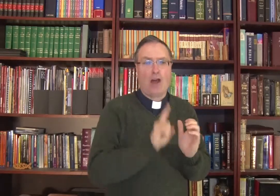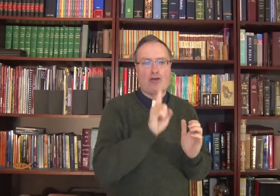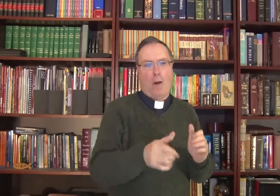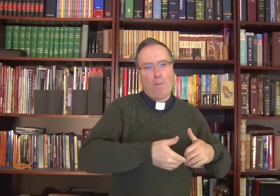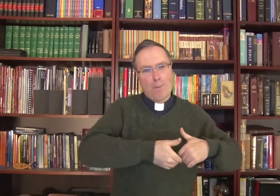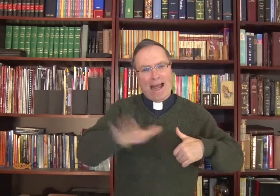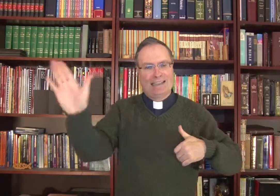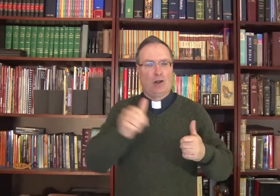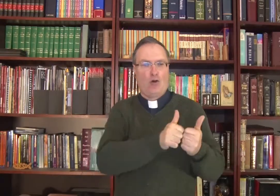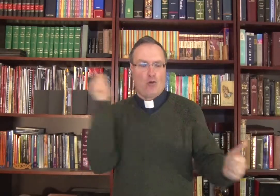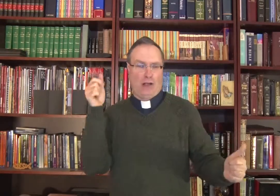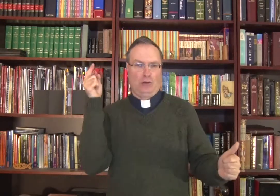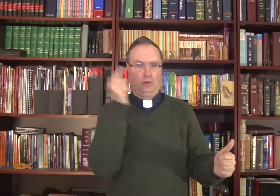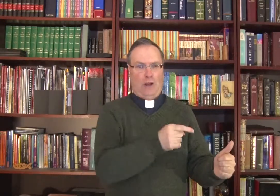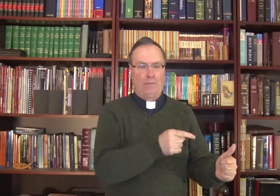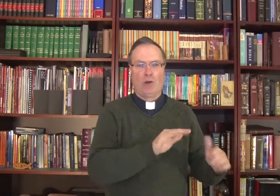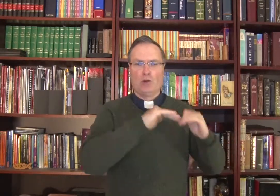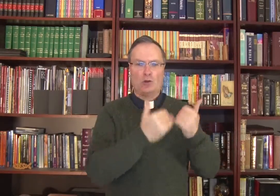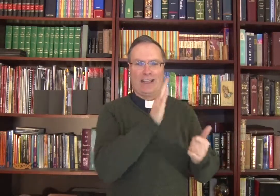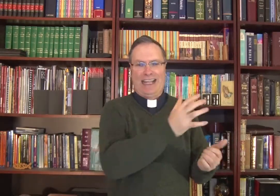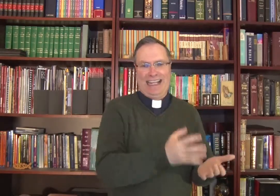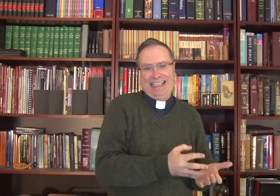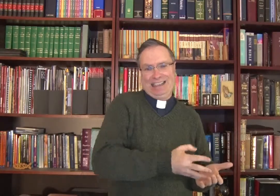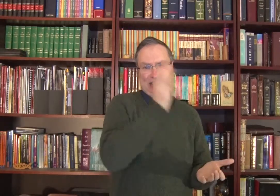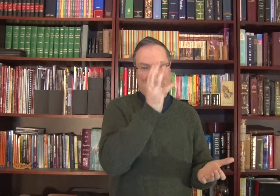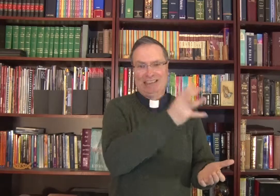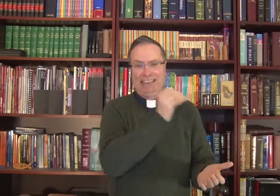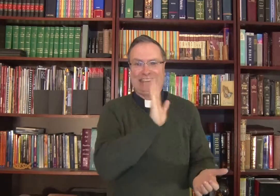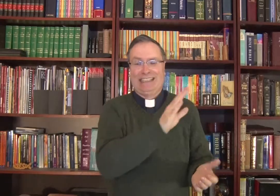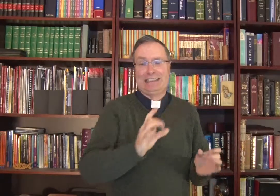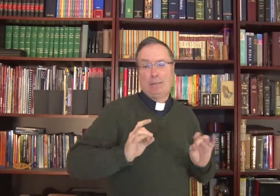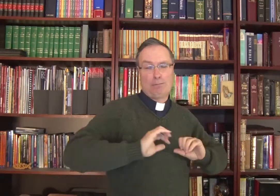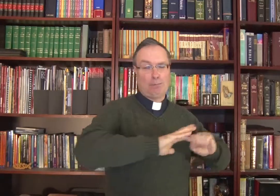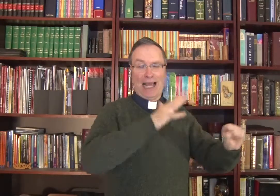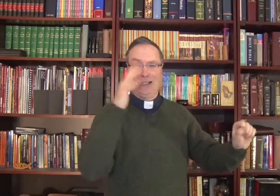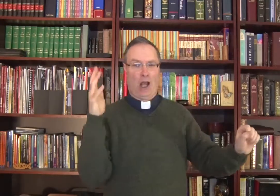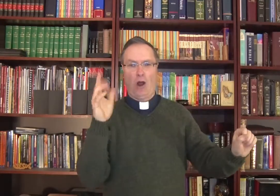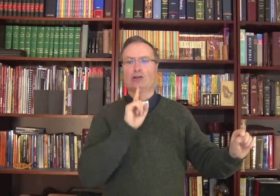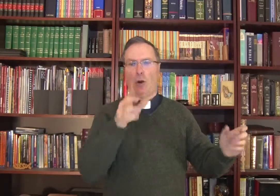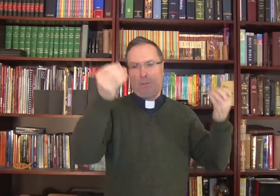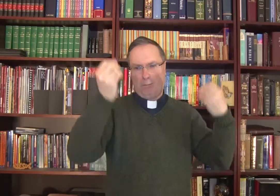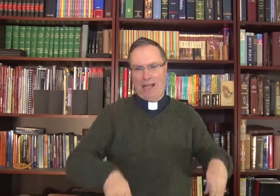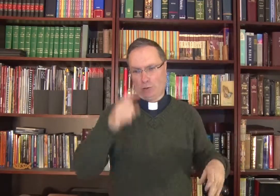sont partis loin de toi; toutes ces richesses et ces splendeurs sont perdues